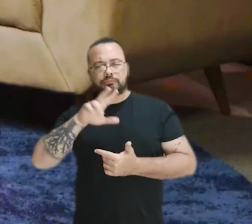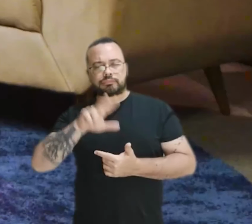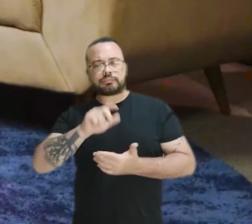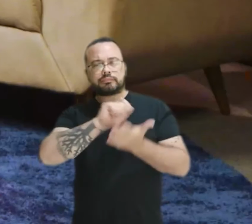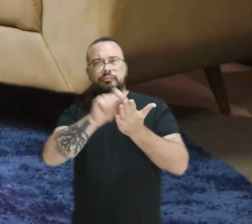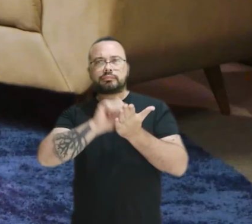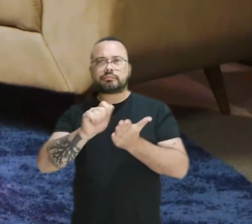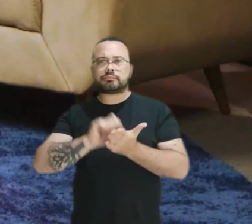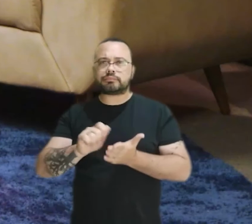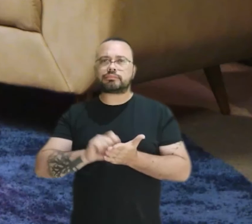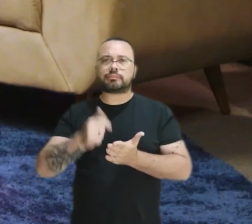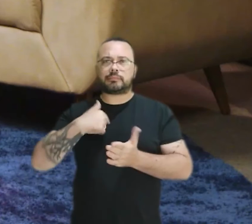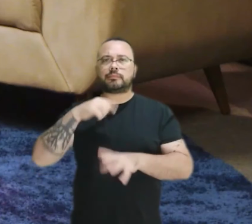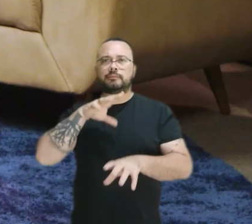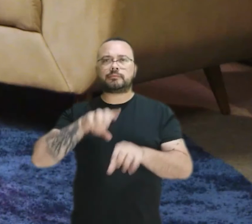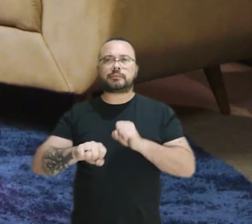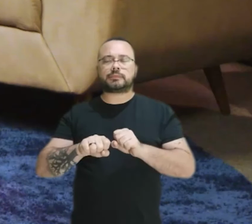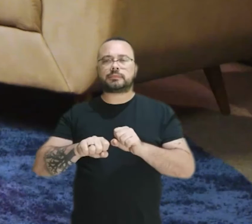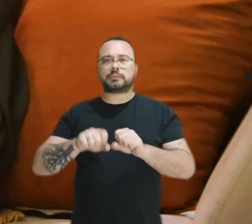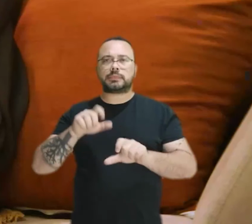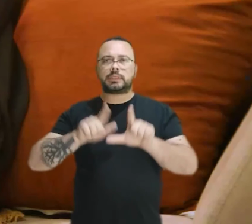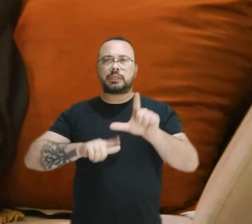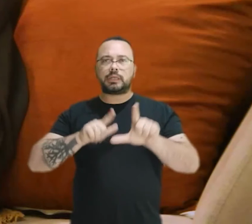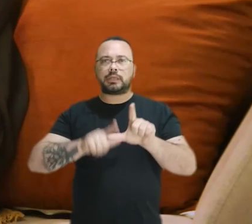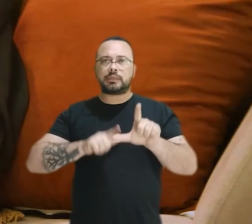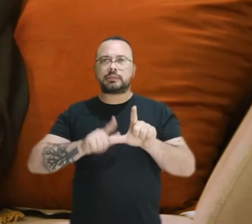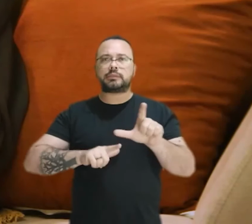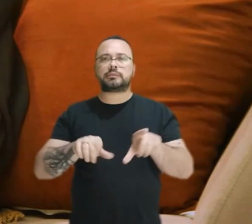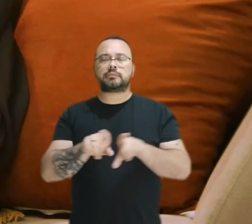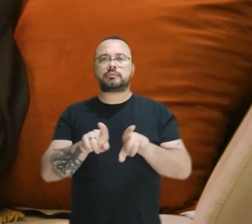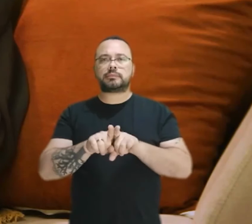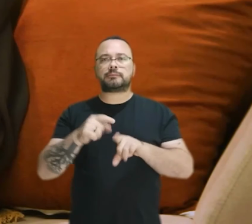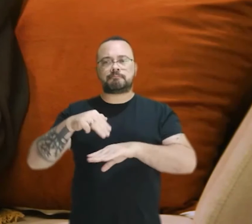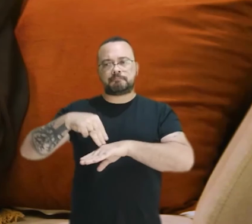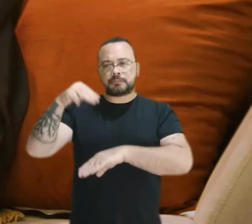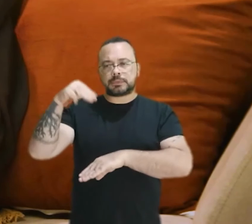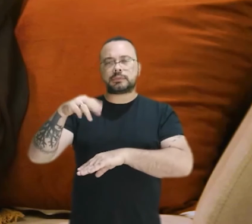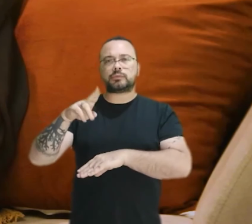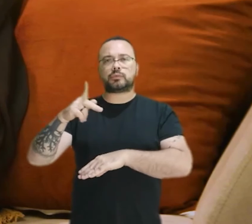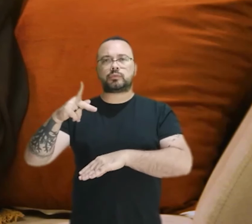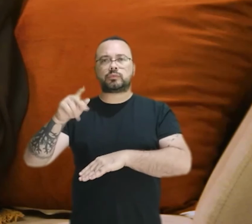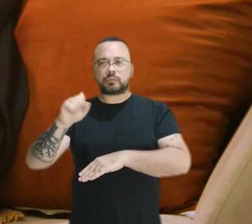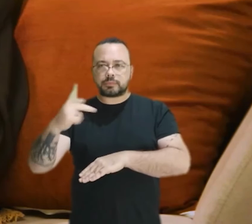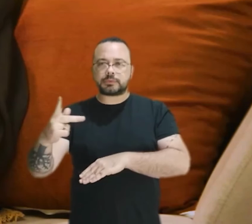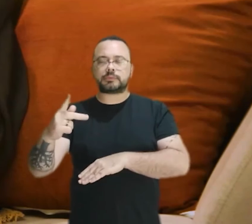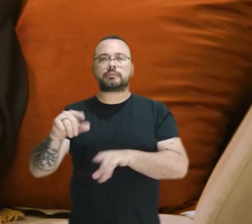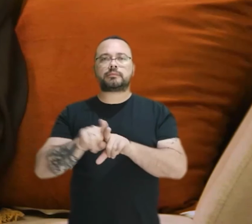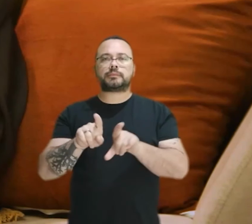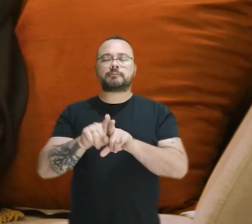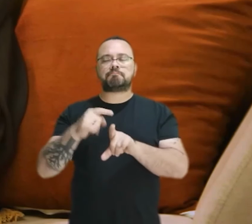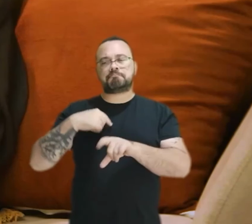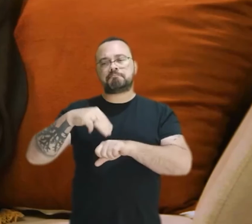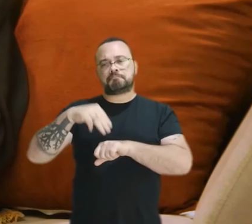eu sou formada em Letras pela USP, e também fiz mestrado lá, e cada vez mais,